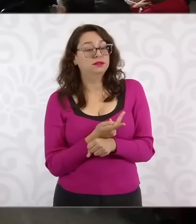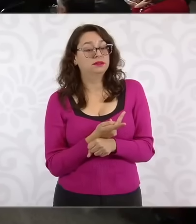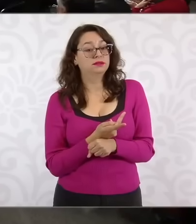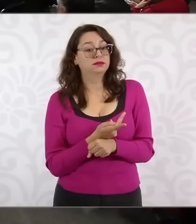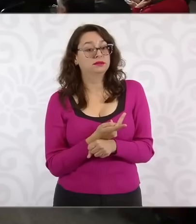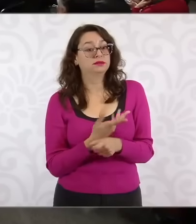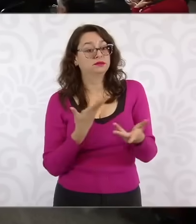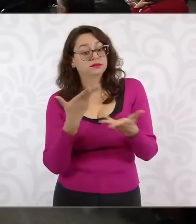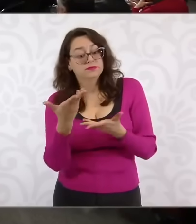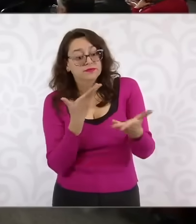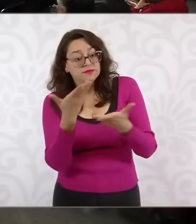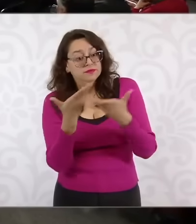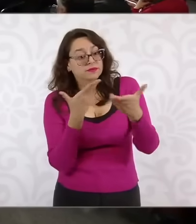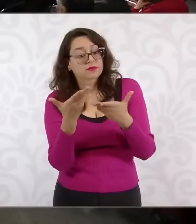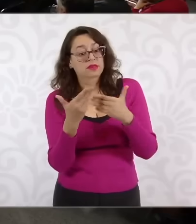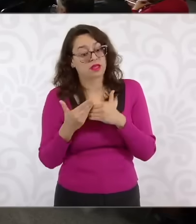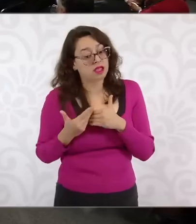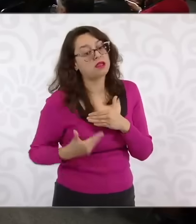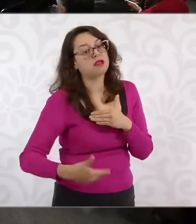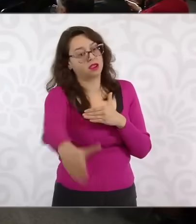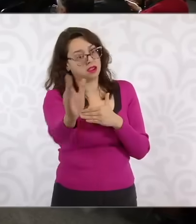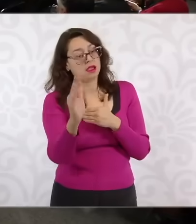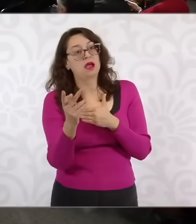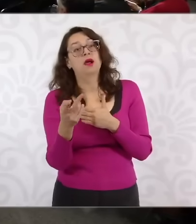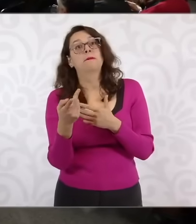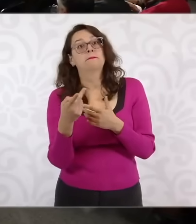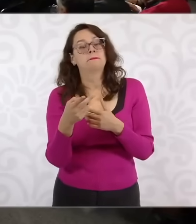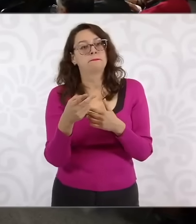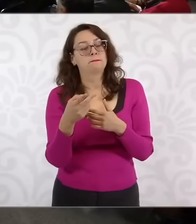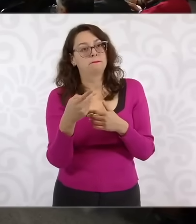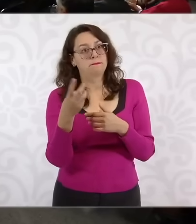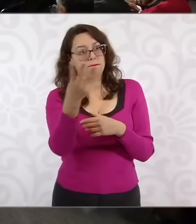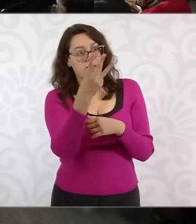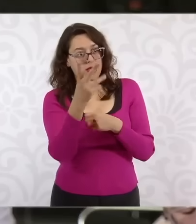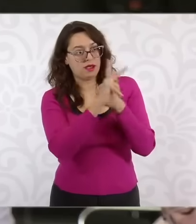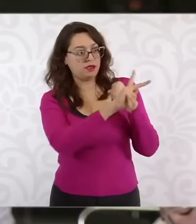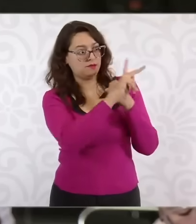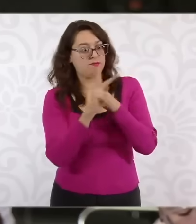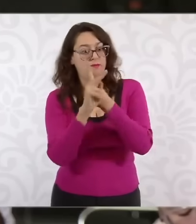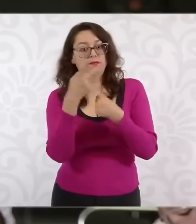negociación, sino que se refuerce a nivel local, a nivel empresario, nacional, mexicano, y piden